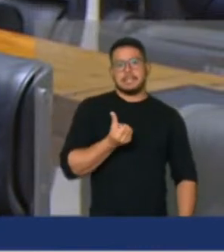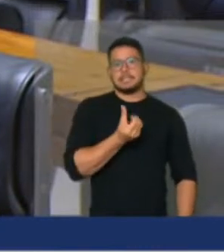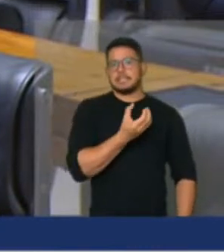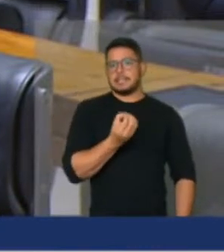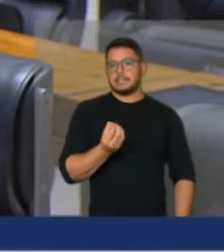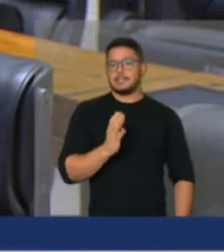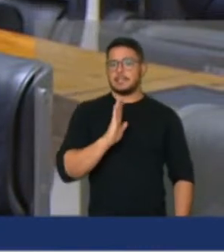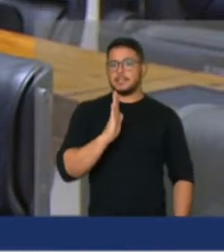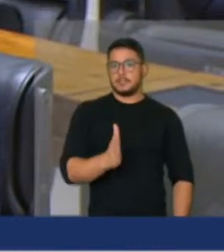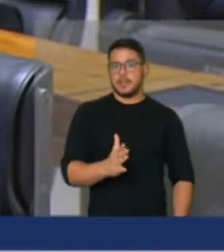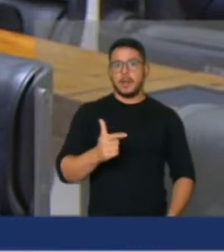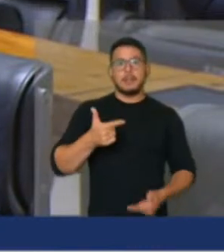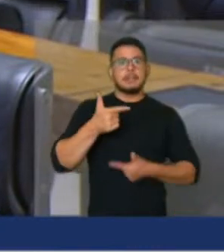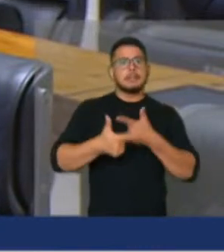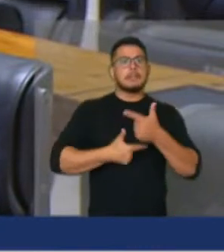INTEIRA. É UM EXPERT NA ECONOMIA, É UM PROFISSIONAL